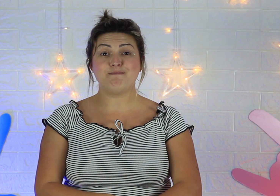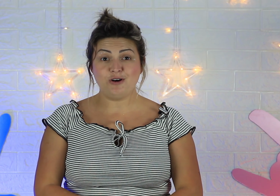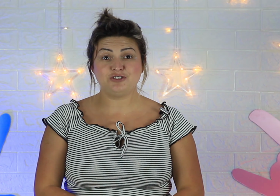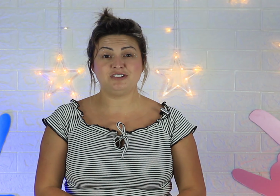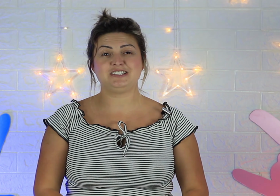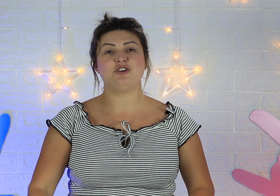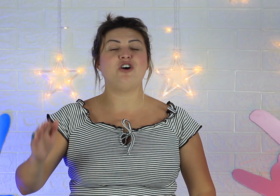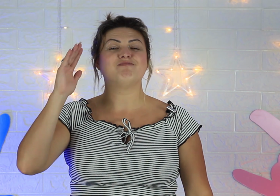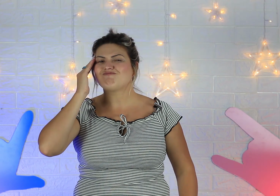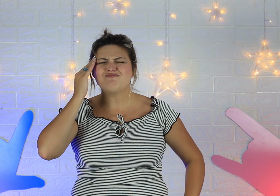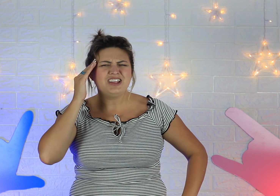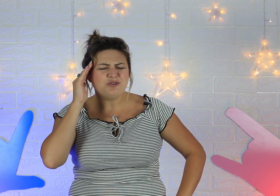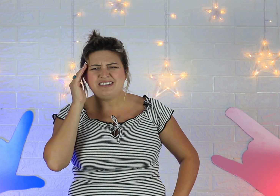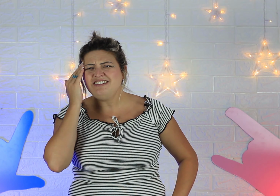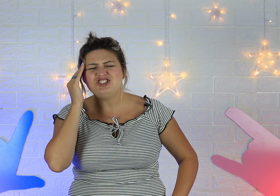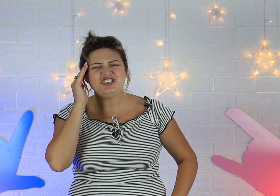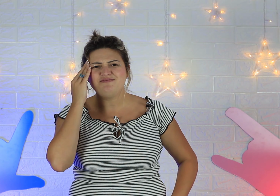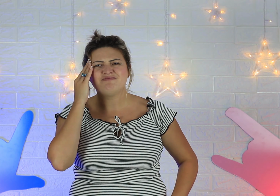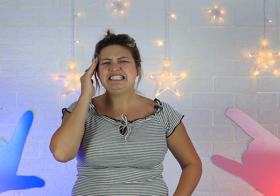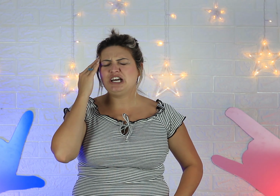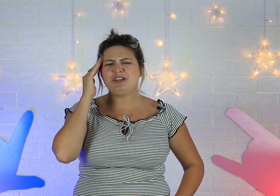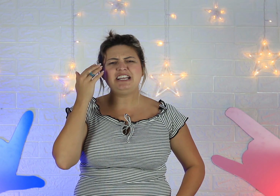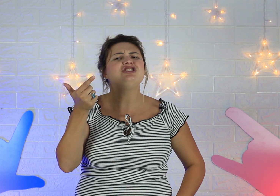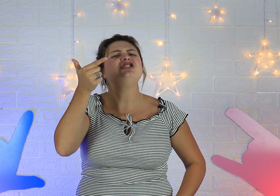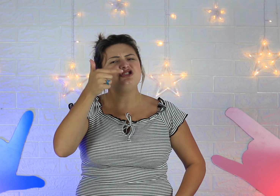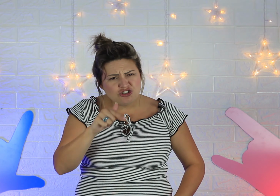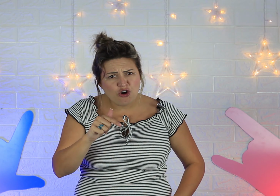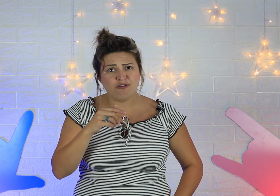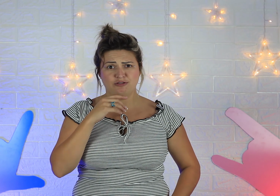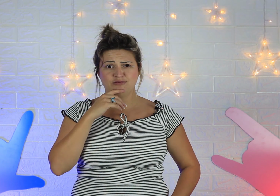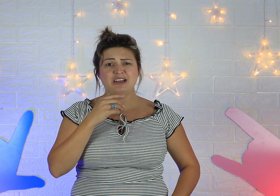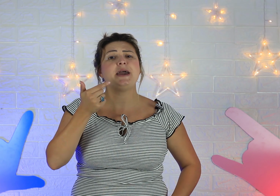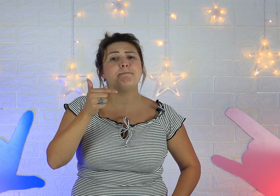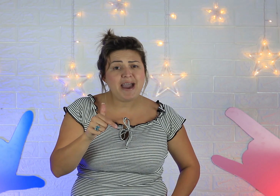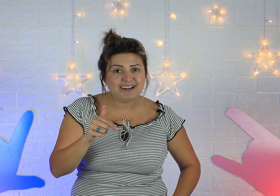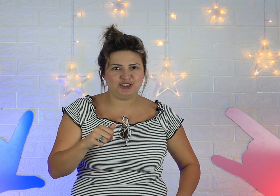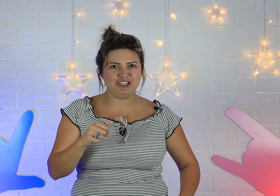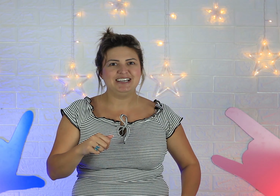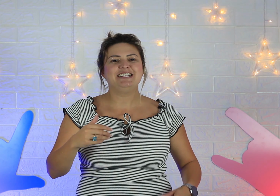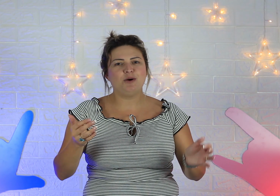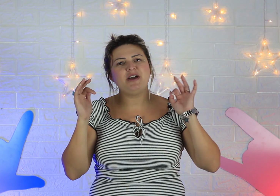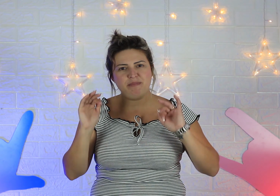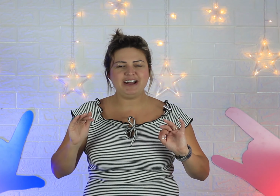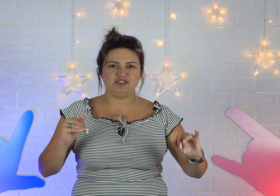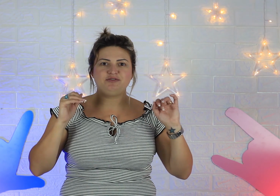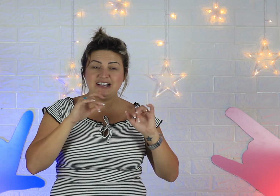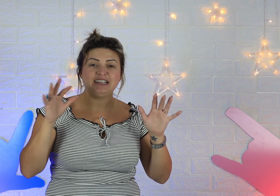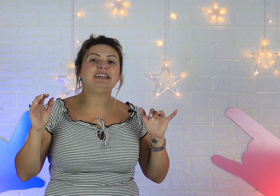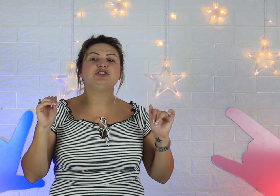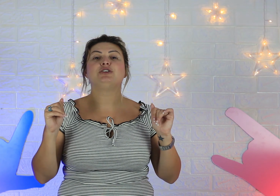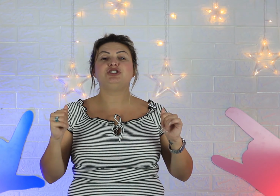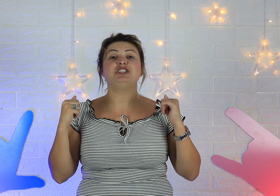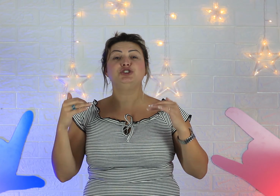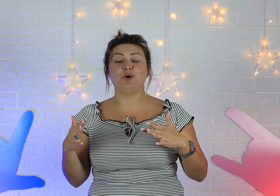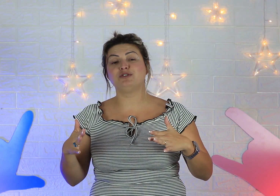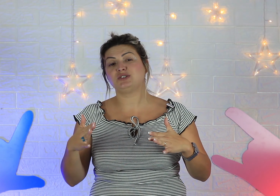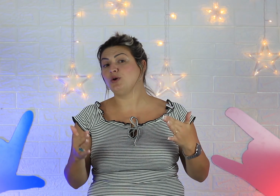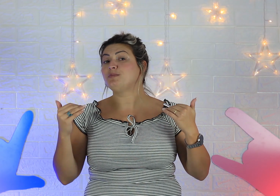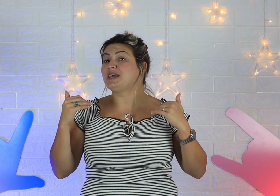que você pode eu não entendi não entendi de novo Repete não repete faz a datilologia de novo De seu